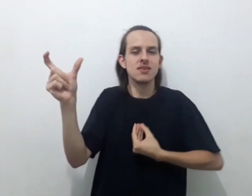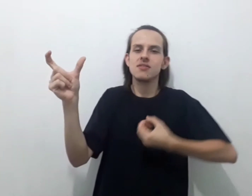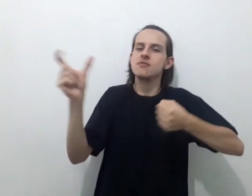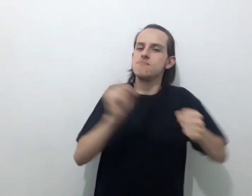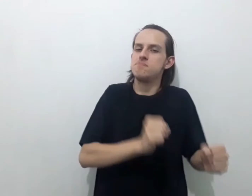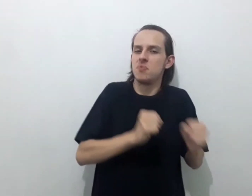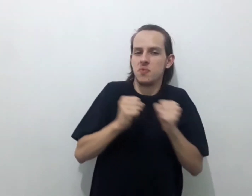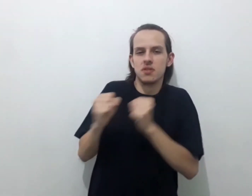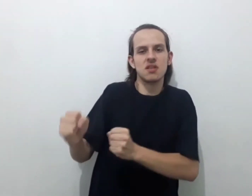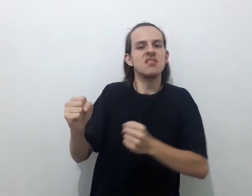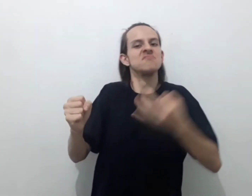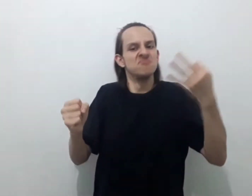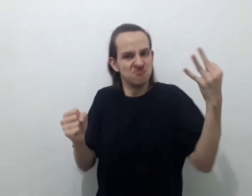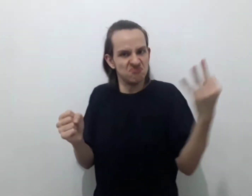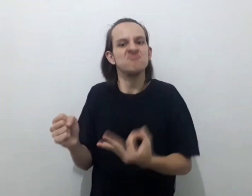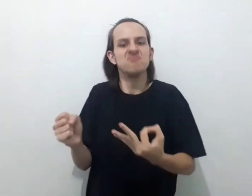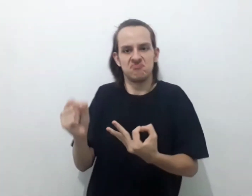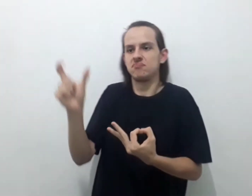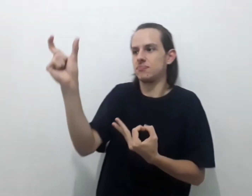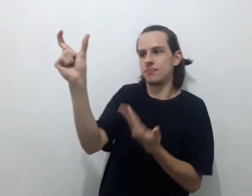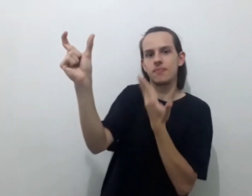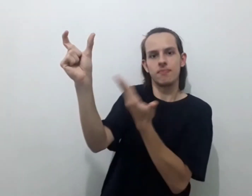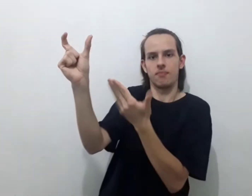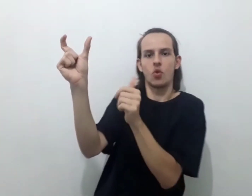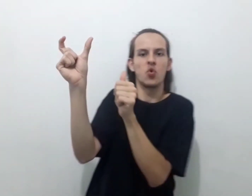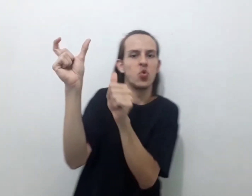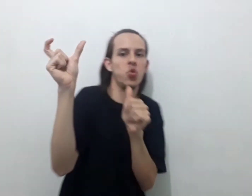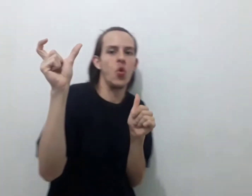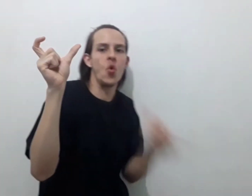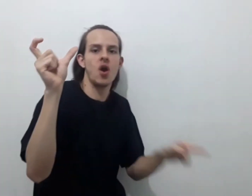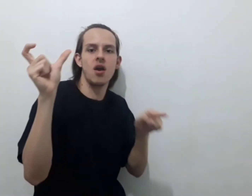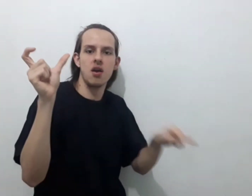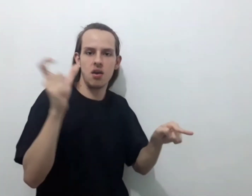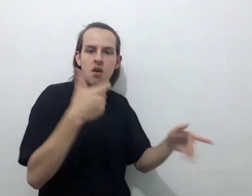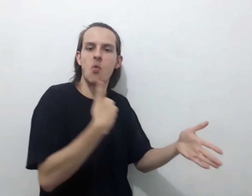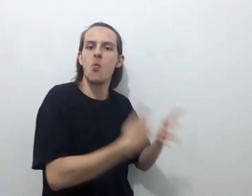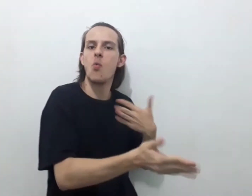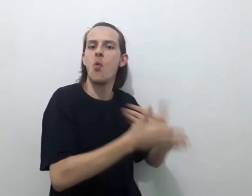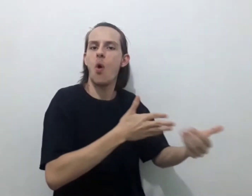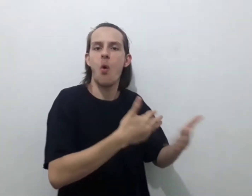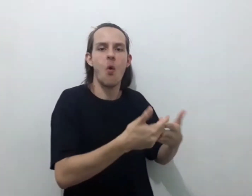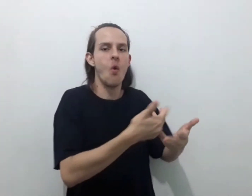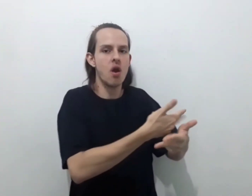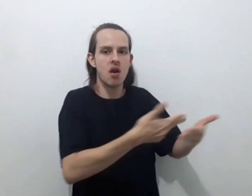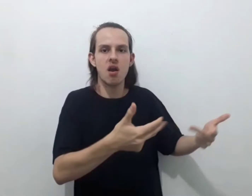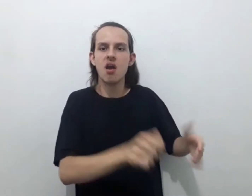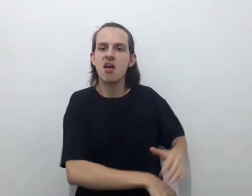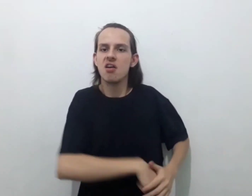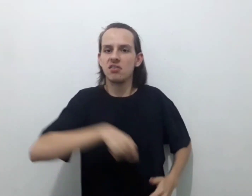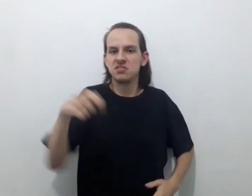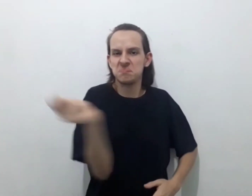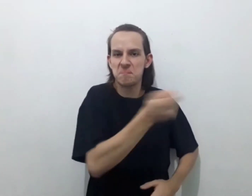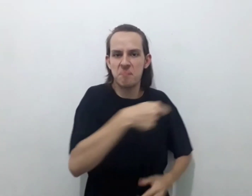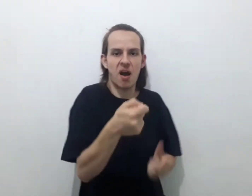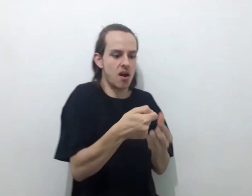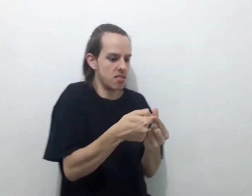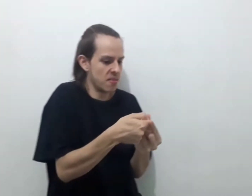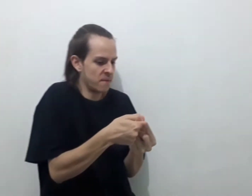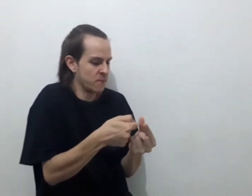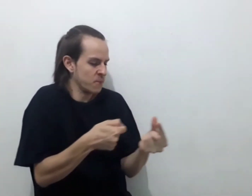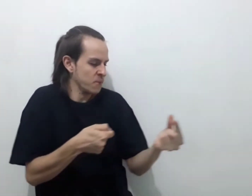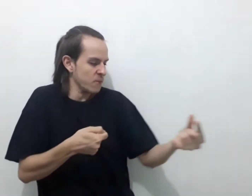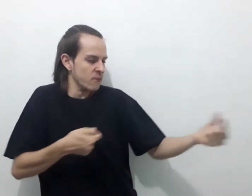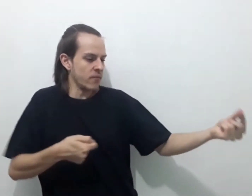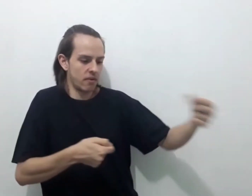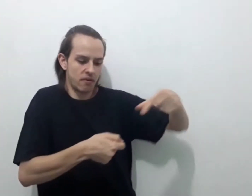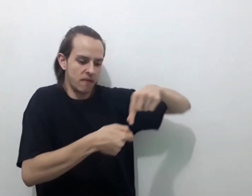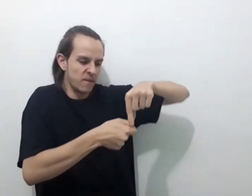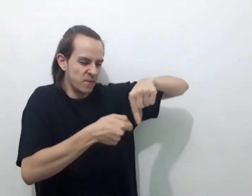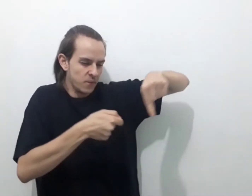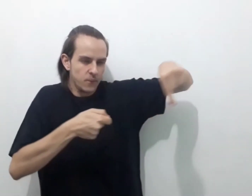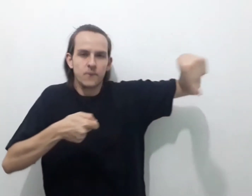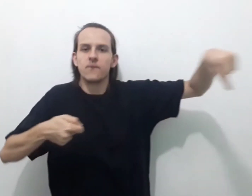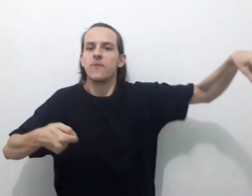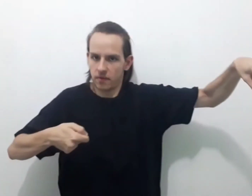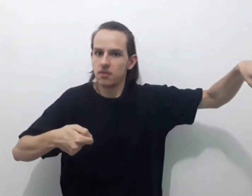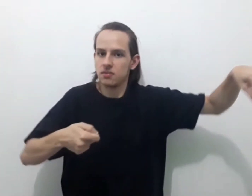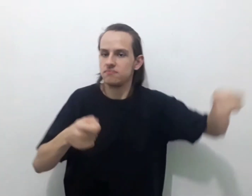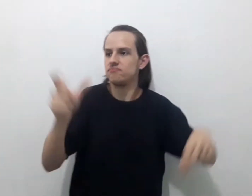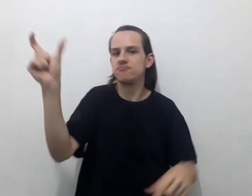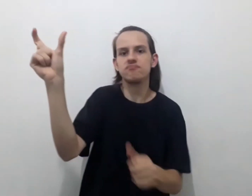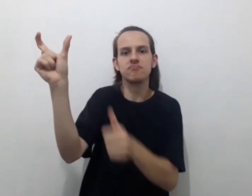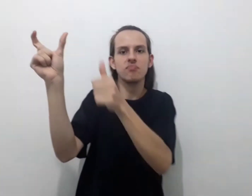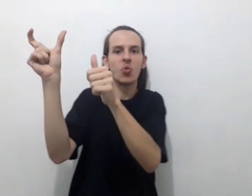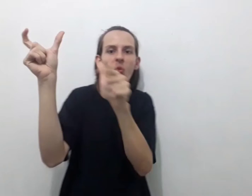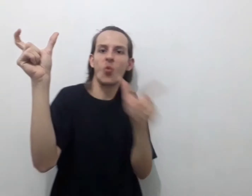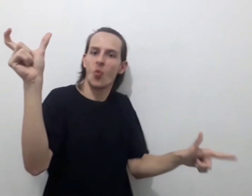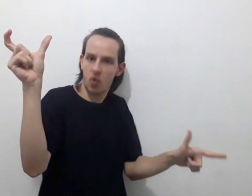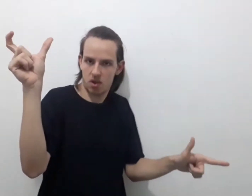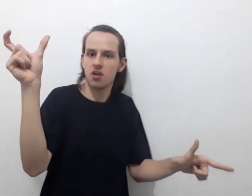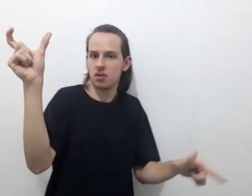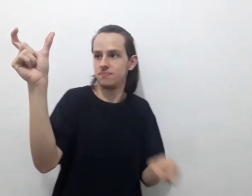eficaz e mais cortante do que qualquer espada suas de dois gumes.